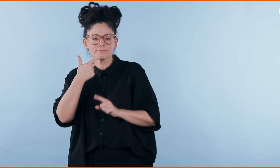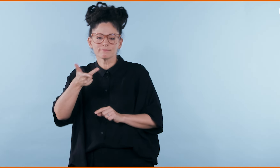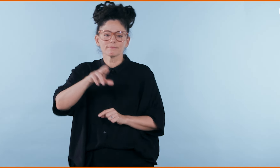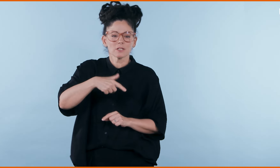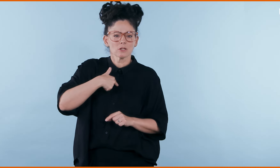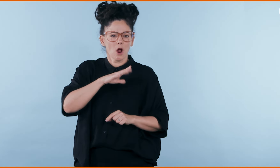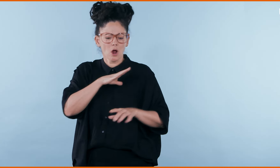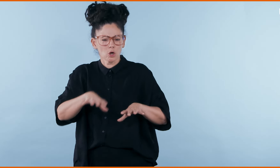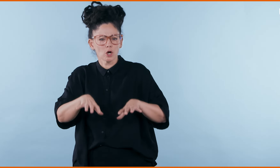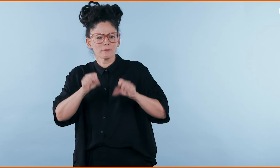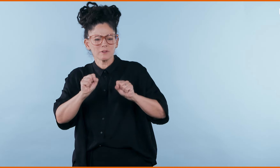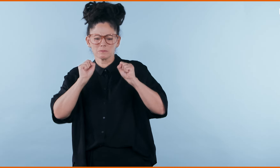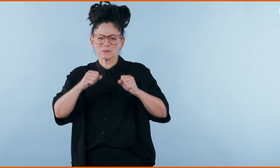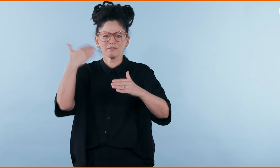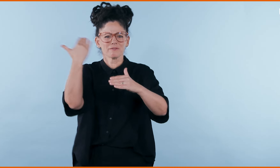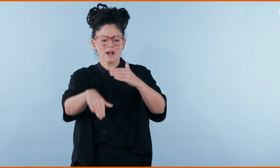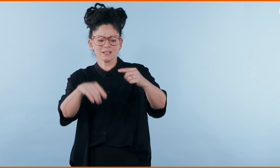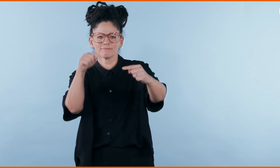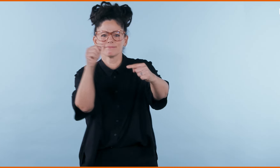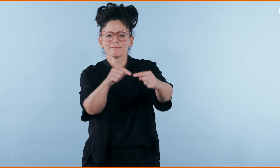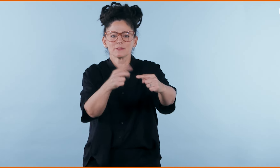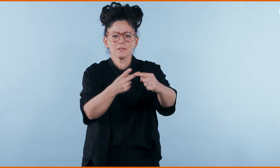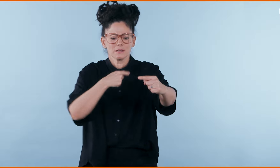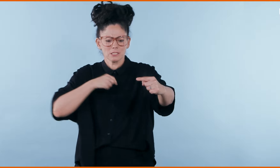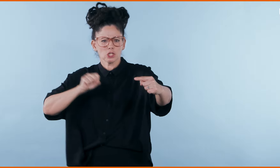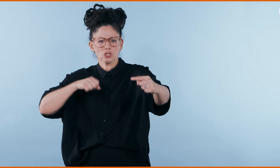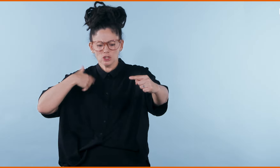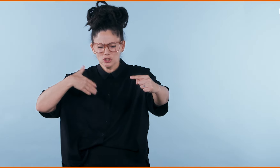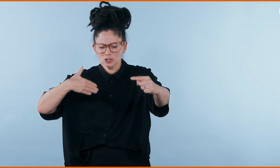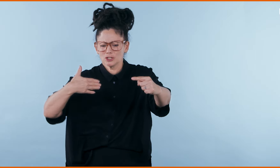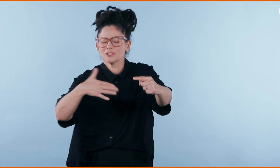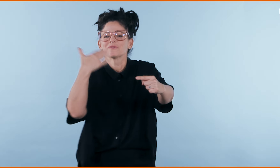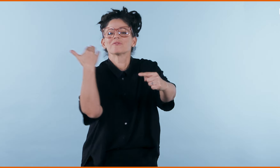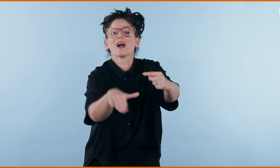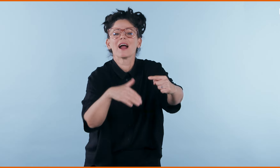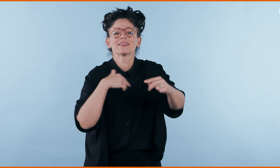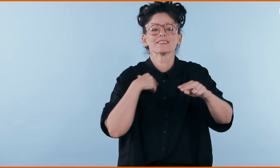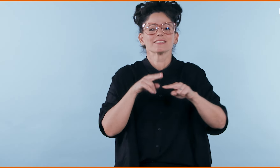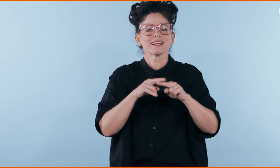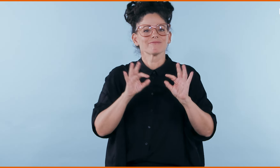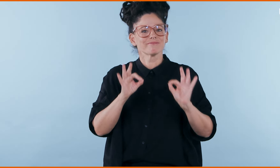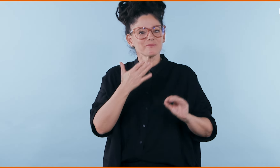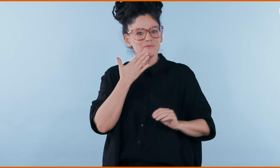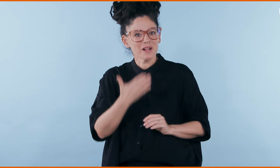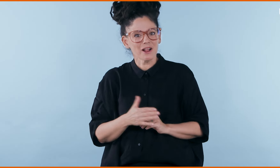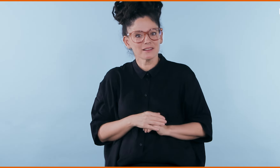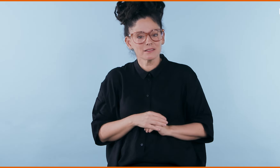Det kan vara en uppgift med en deadline. Jag är produktiv och skyndar mig. Jag ser till att den blir färdig. Då känns det bra!